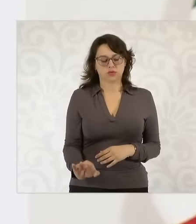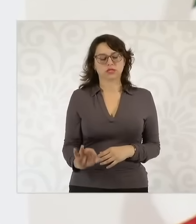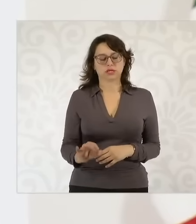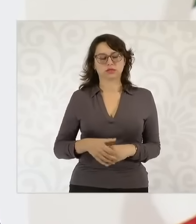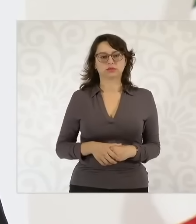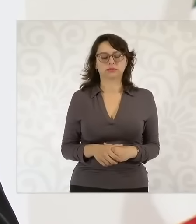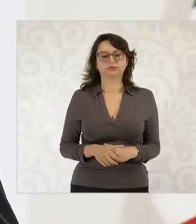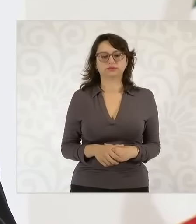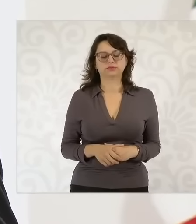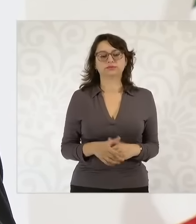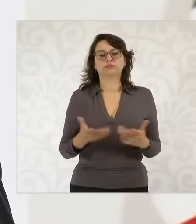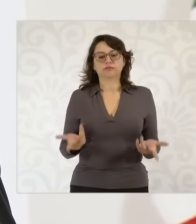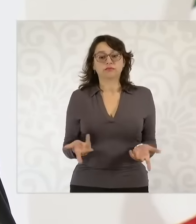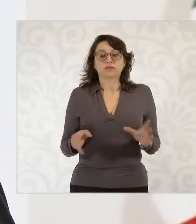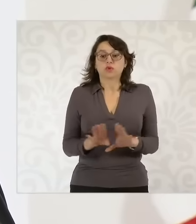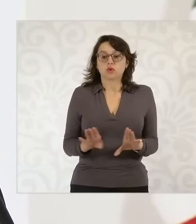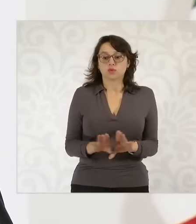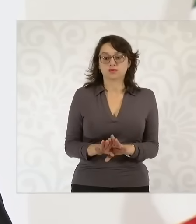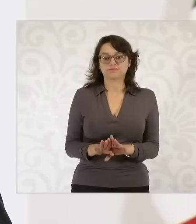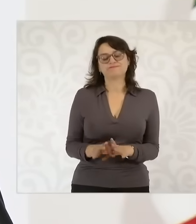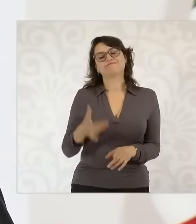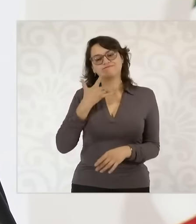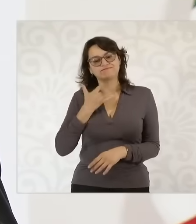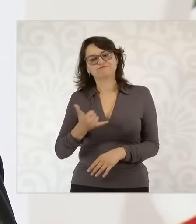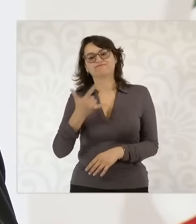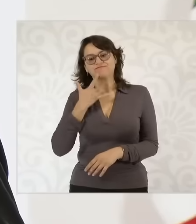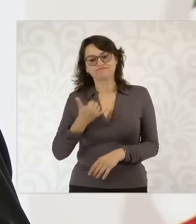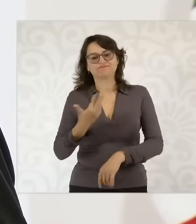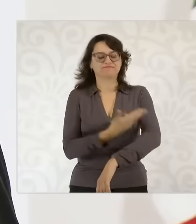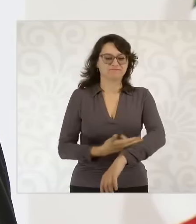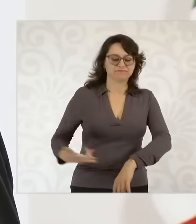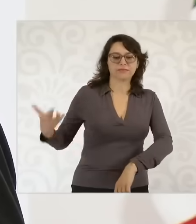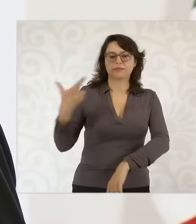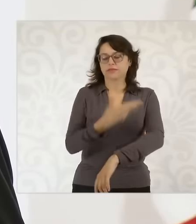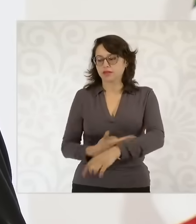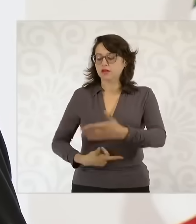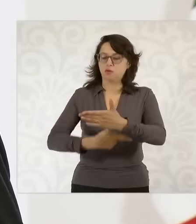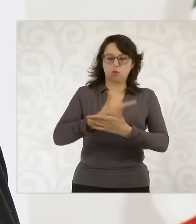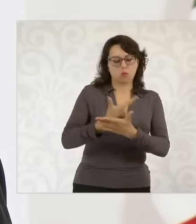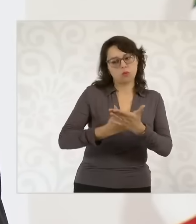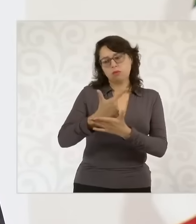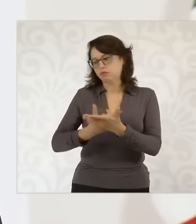19 a través de una serie de esfuerzos, a través de una serie de operaciones. Ya conocieron ustedes la